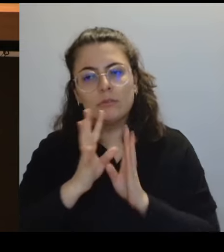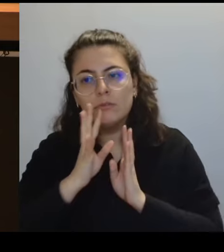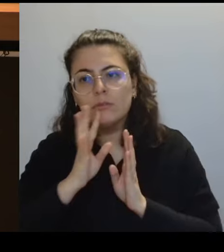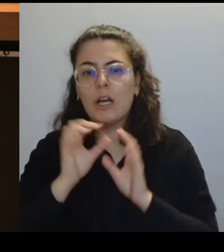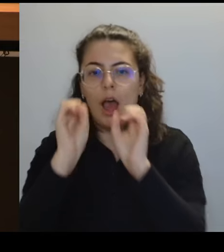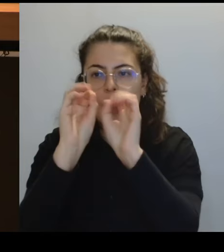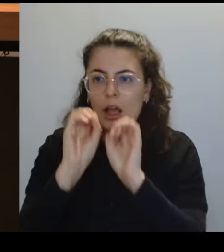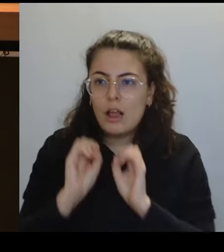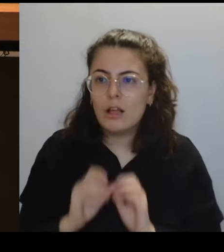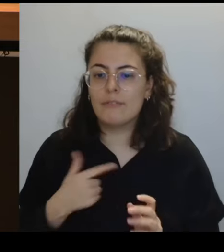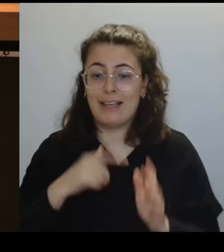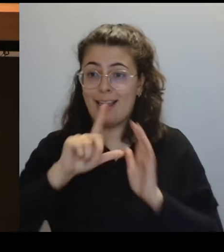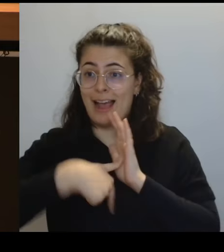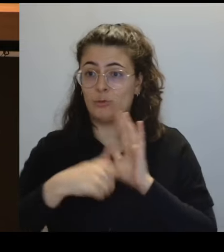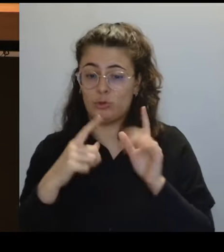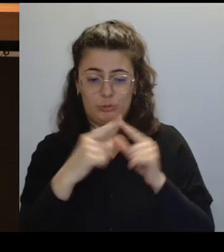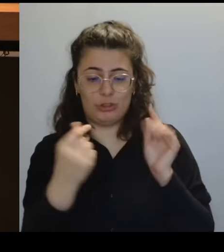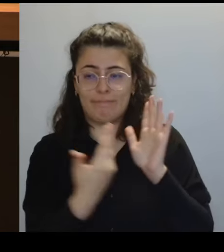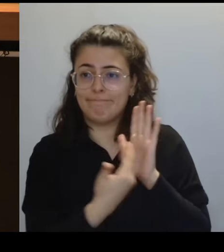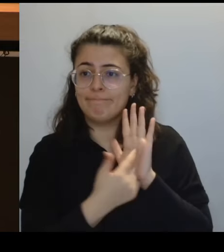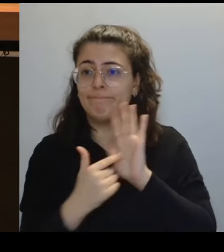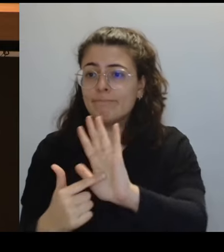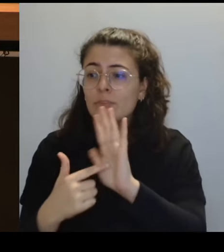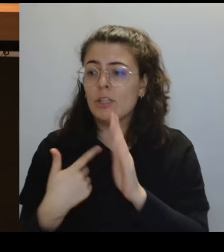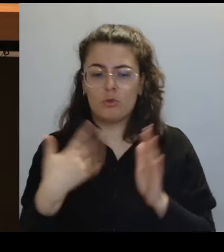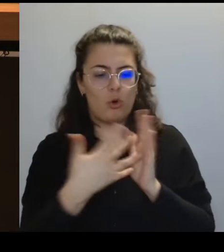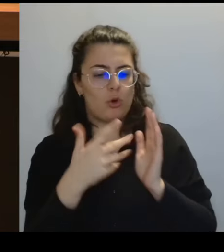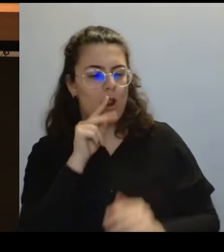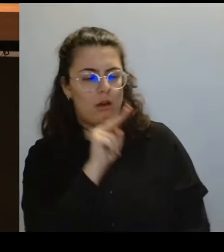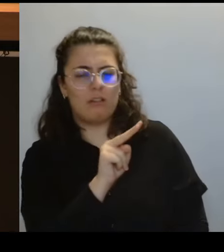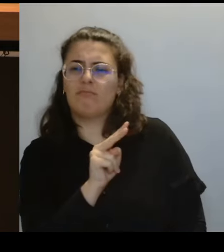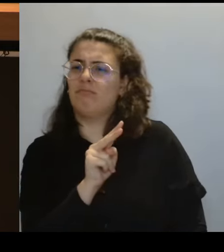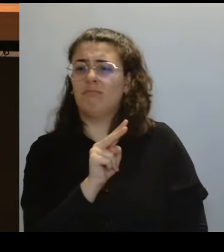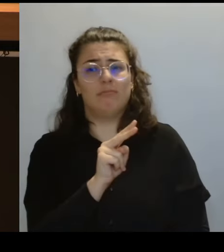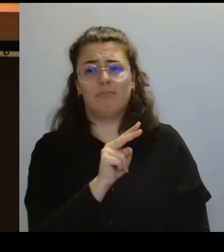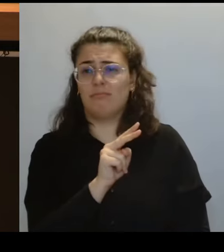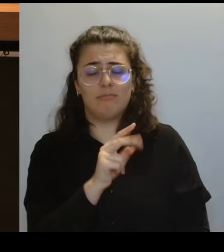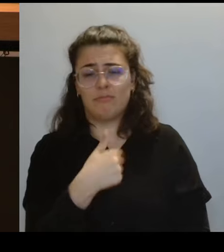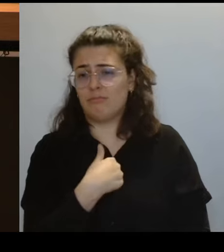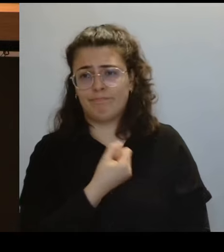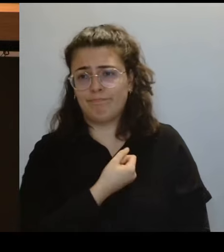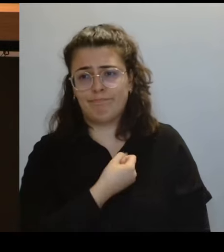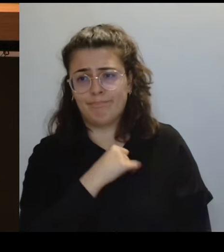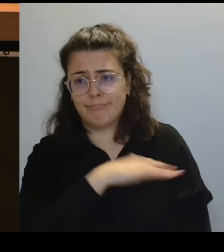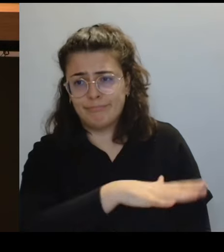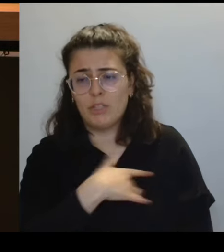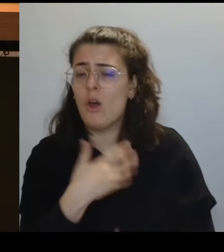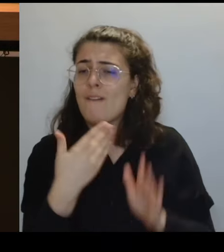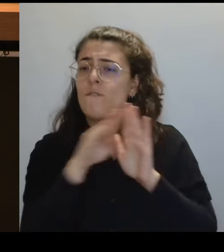die Kontrolleure sagten, sorry, ist mir ganz egal, Vorschrift ist Vorschrift und die dann erst mal dieses Strafgeld aufgedrückt kriegen,